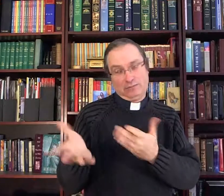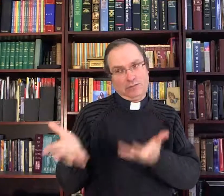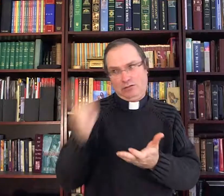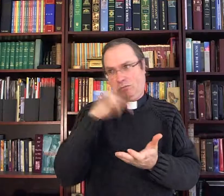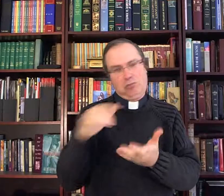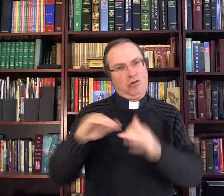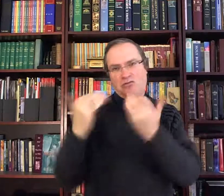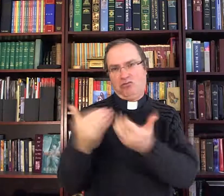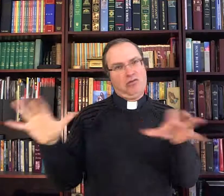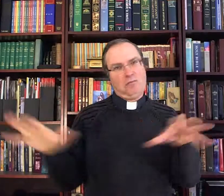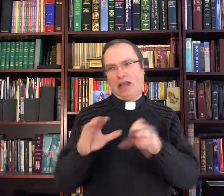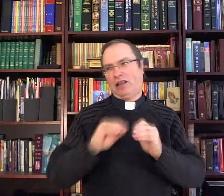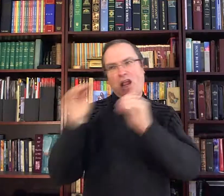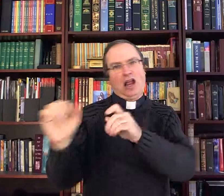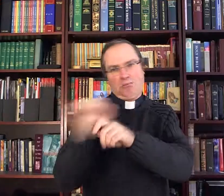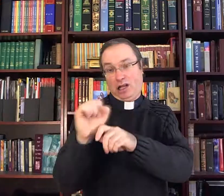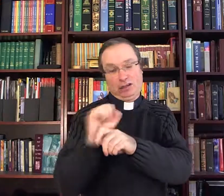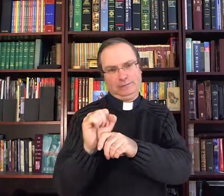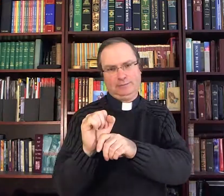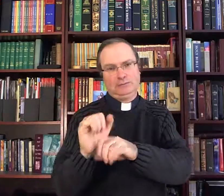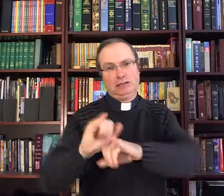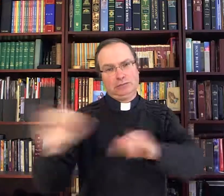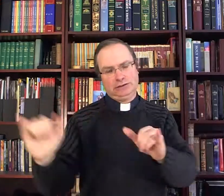Mais on ne peut tout mettre en pratique, car c’est impossible.